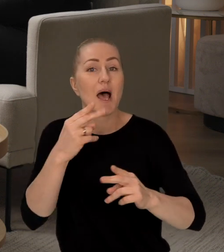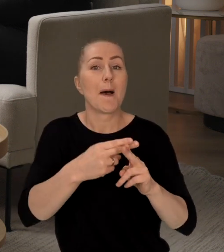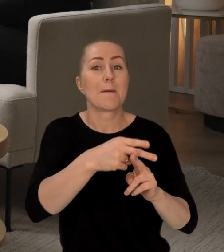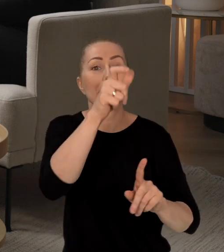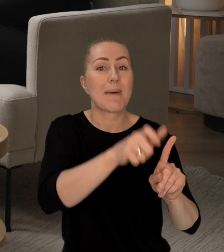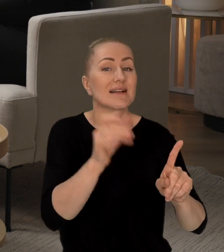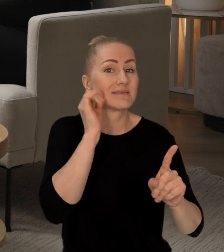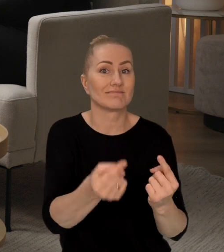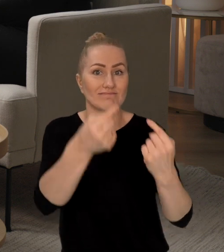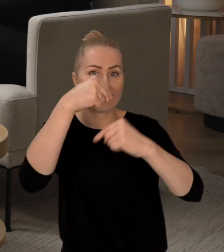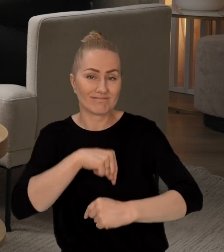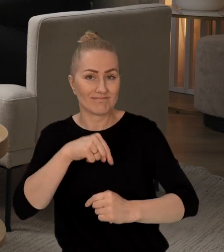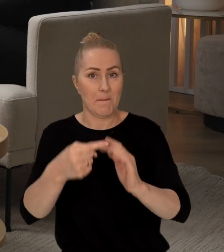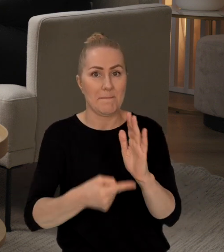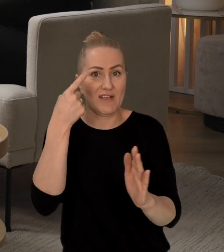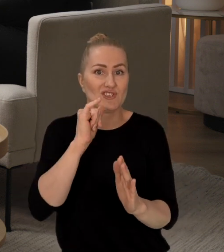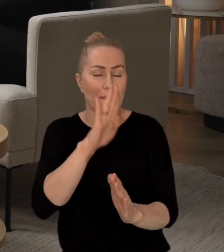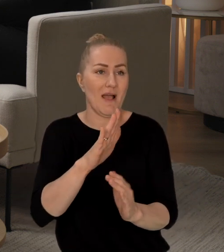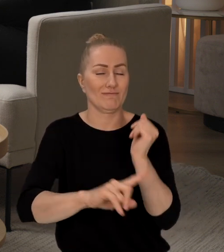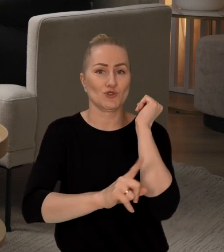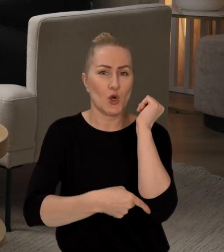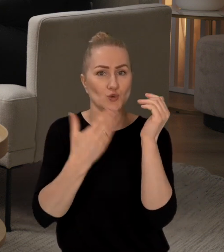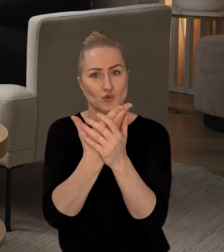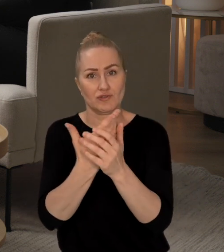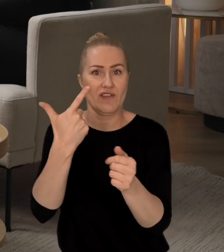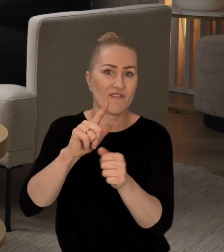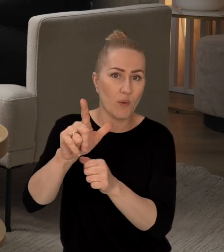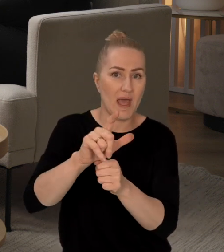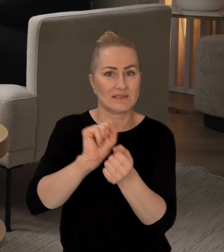pierwszy raz w ciąży w 12, 20 tygodniu i nawet jeżeli później